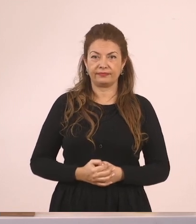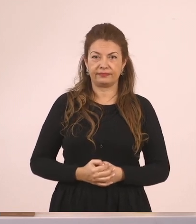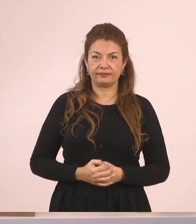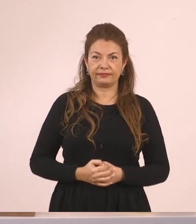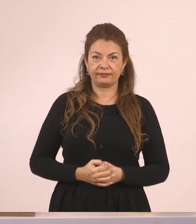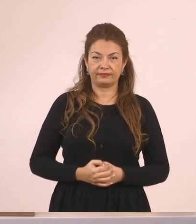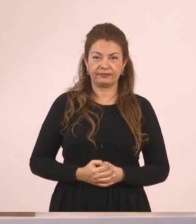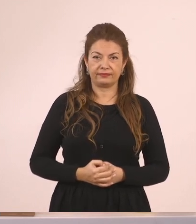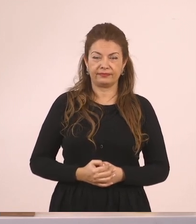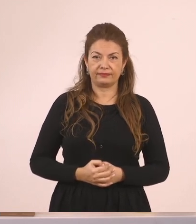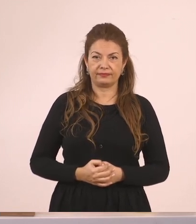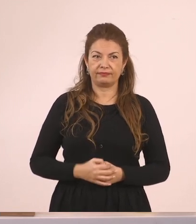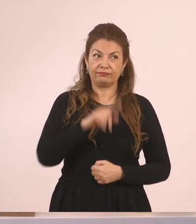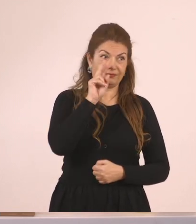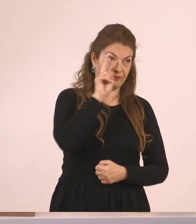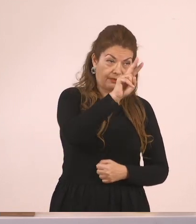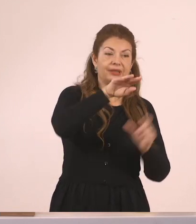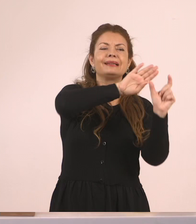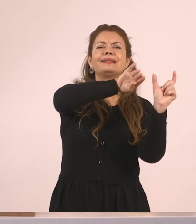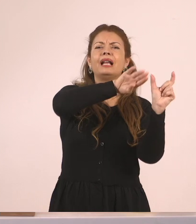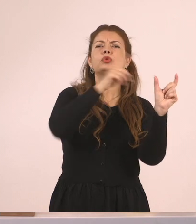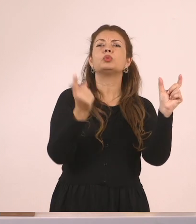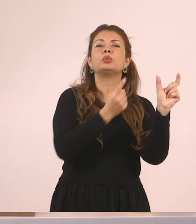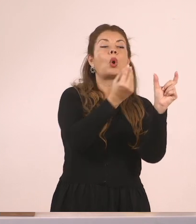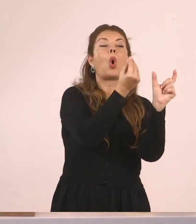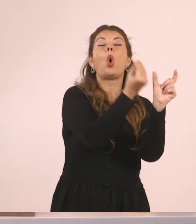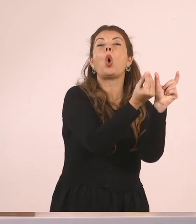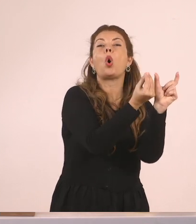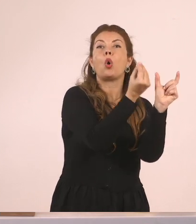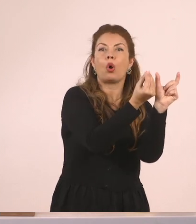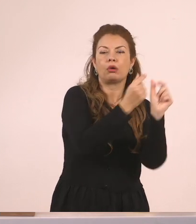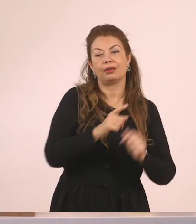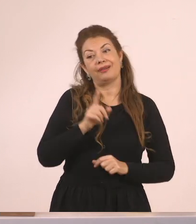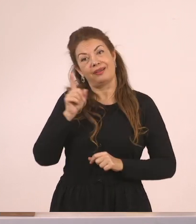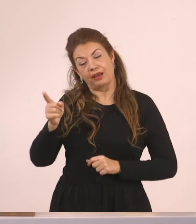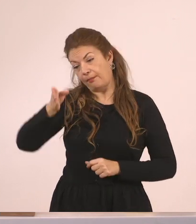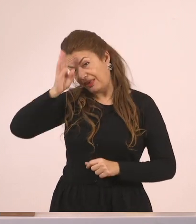Να τη η Ενεργητική Φωνή, που είναι σε -ω. Και την Παθητική,